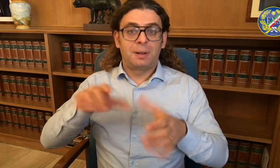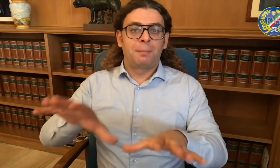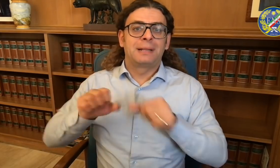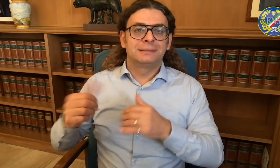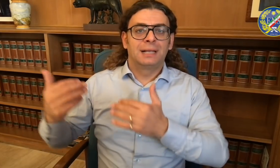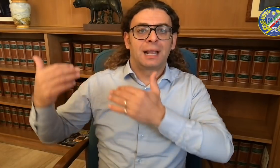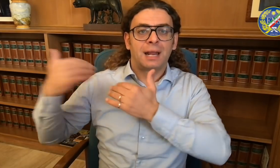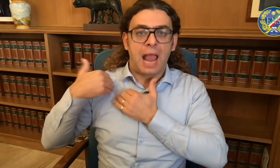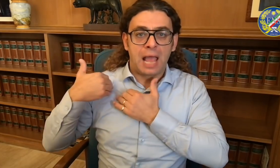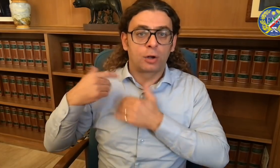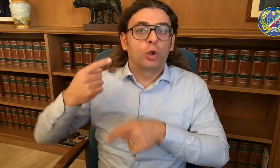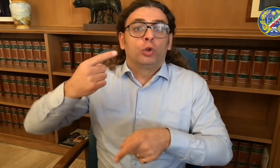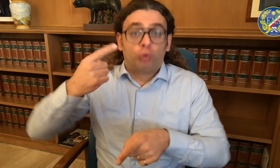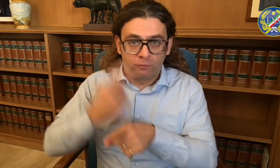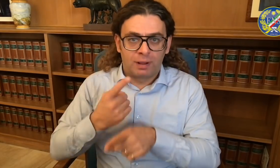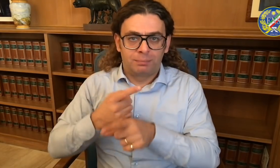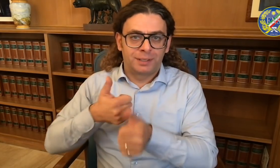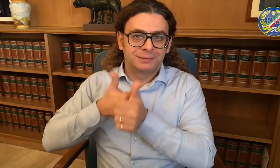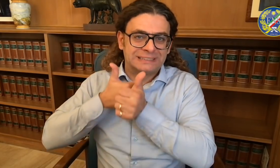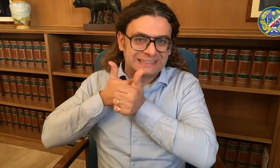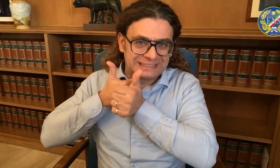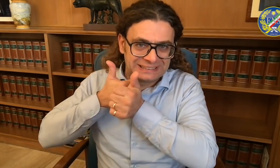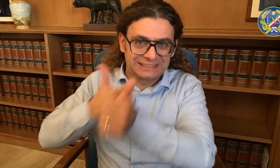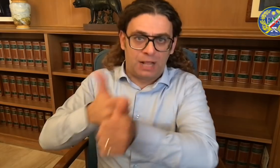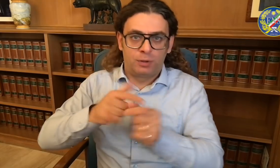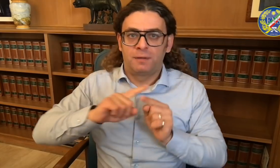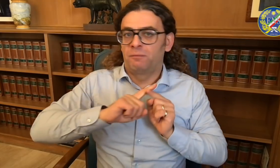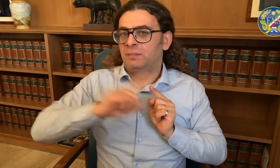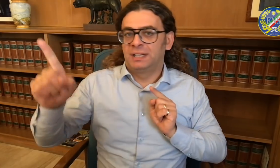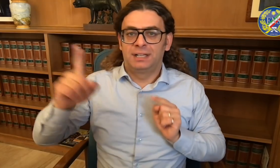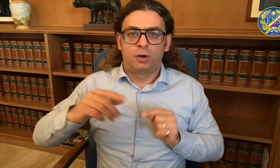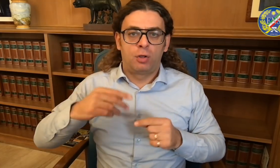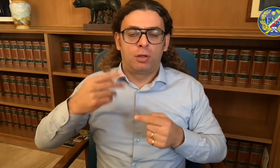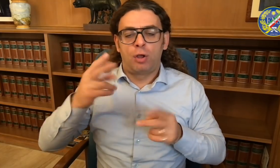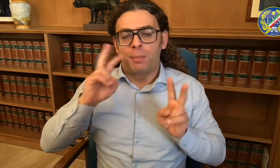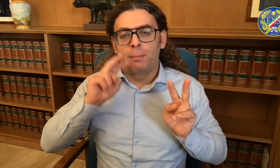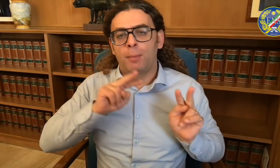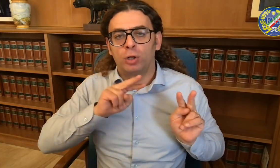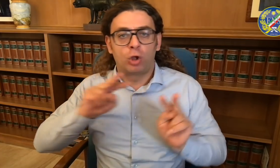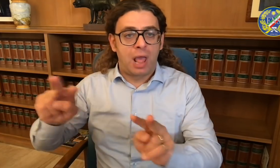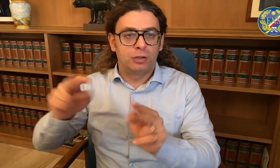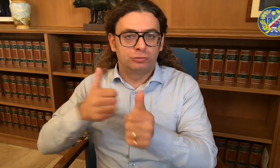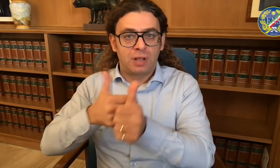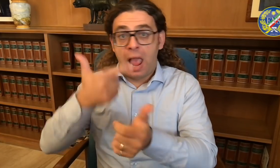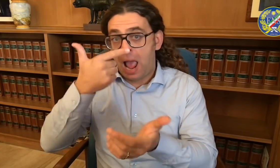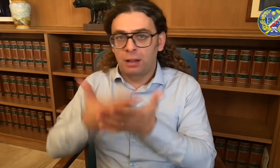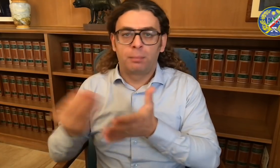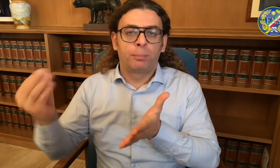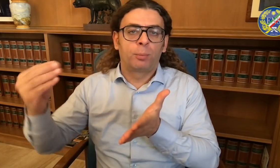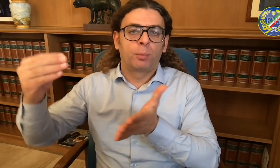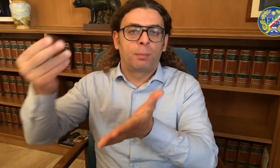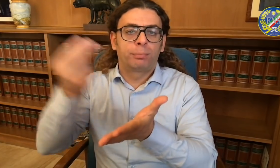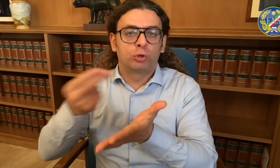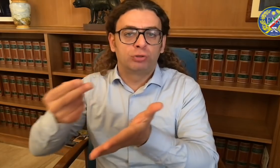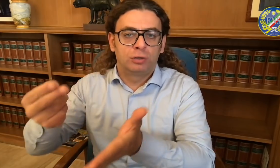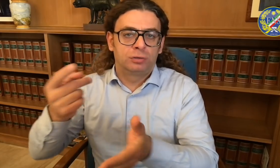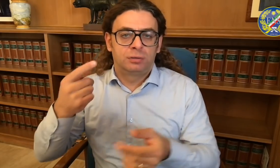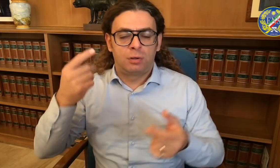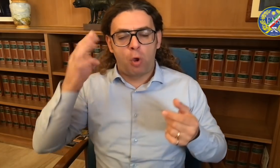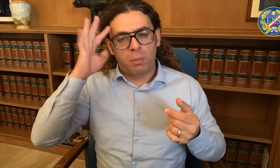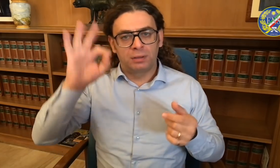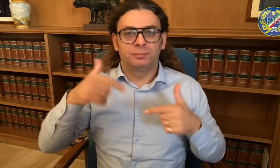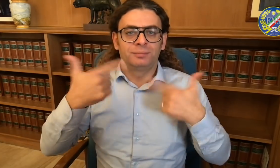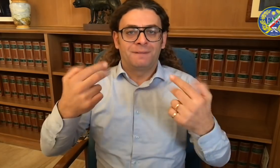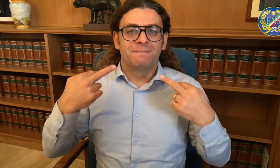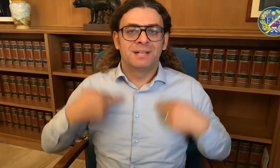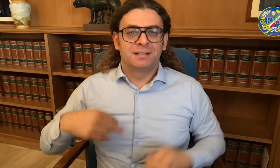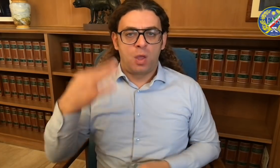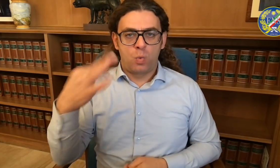implementando il progetto personalizzato e adeguandolo al fine di garantire un'alta qualità di vita.